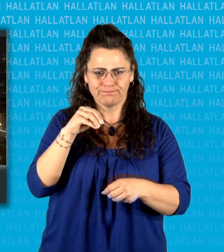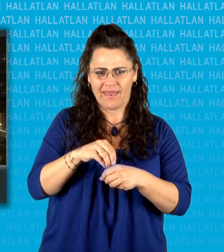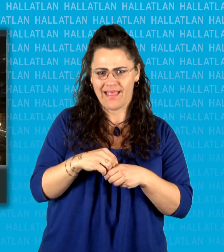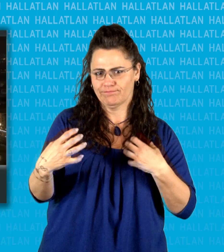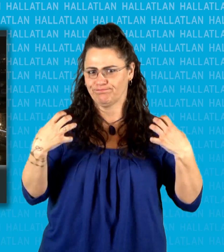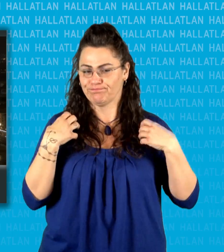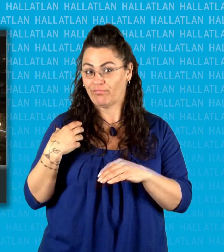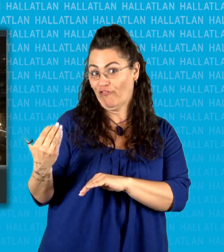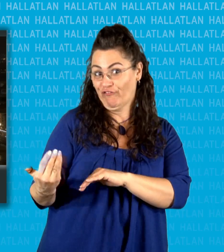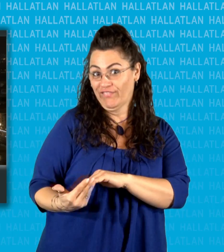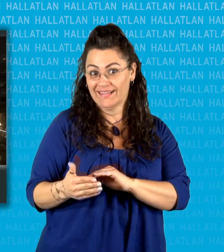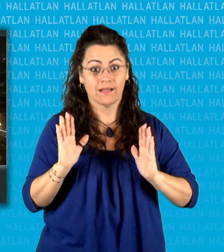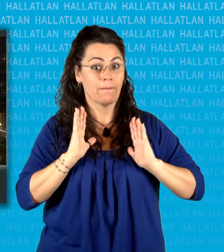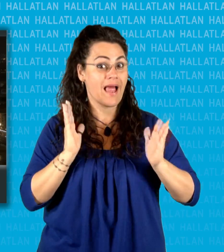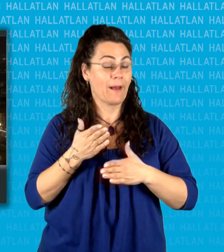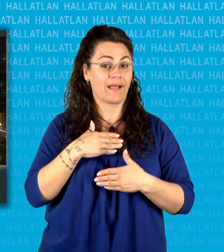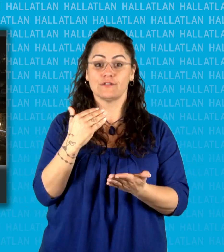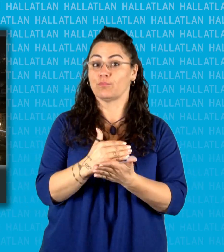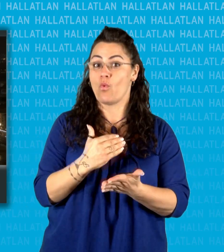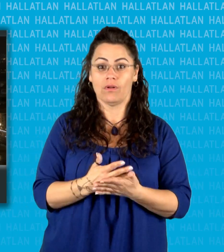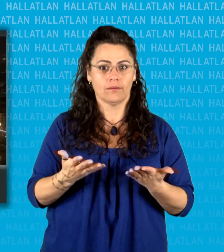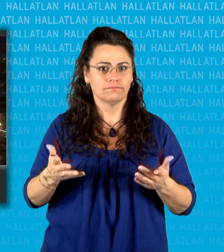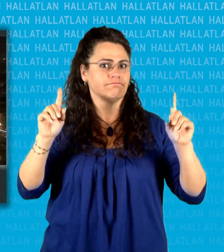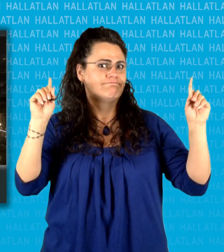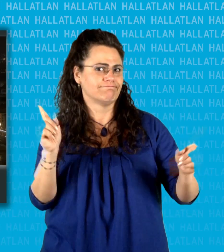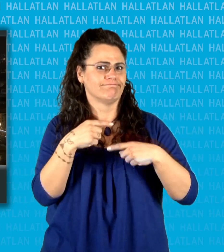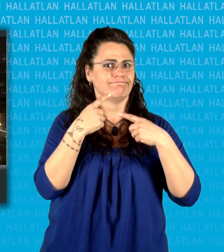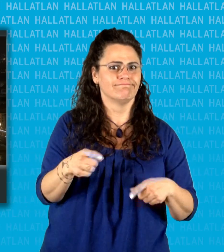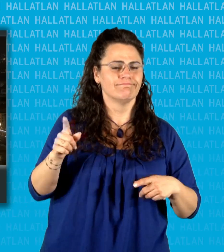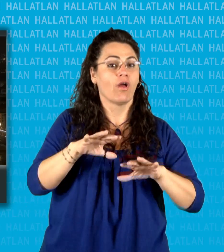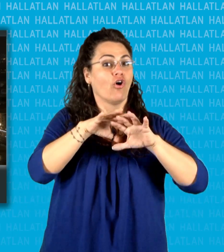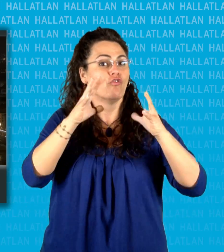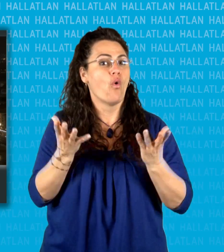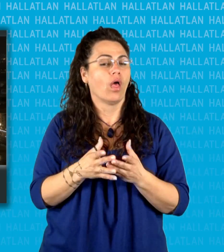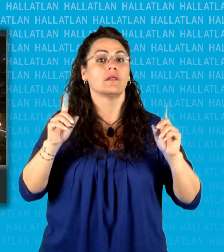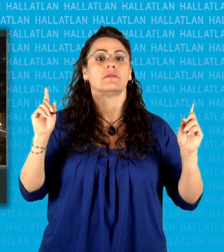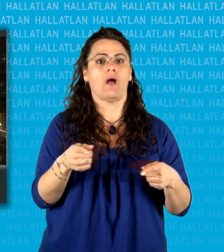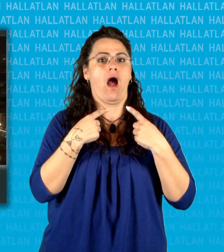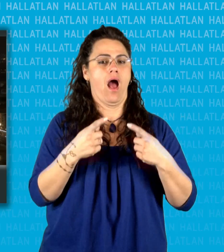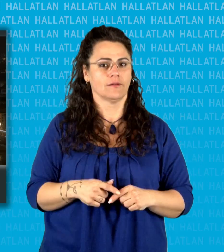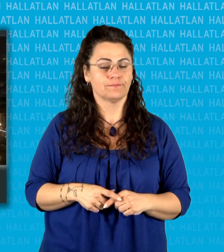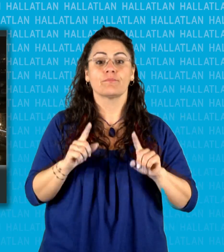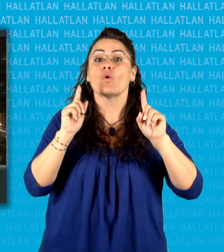amely egy meglepetés programmal zárult. A Föld dala hangzott el,